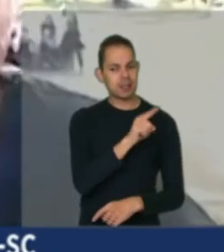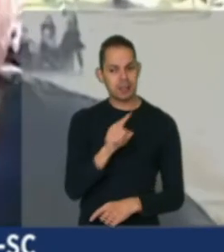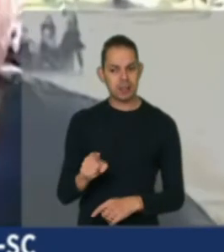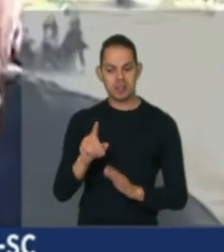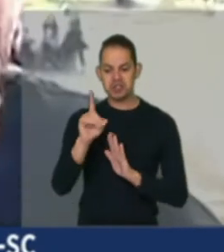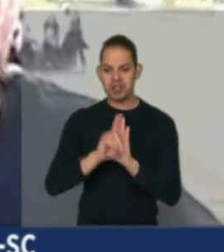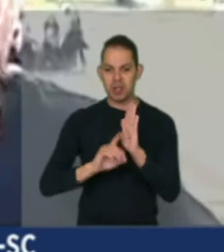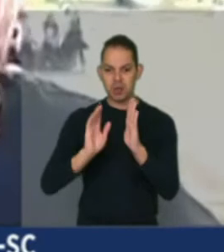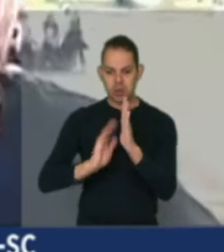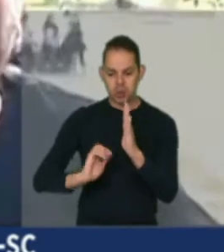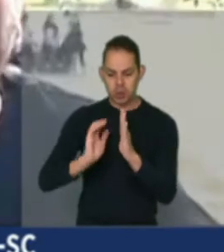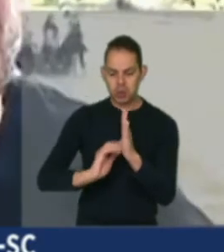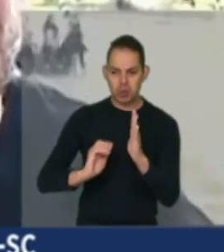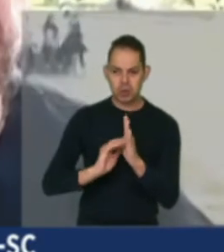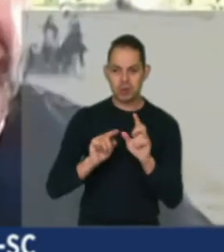DOS SERVIDORES PÚBLICOS DESSE PAÍS E SIM É QUALIDADE DA